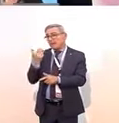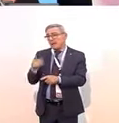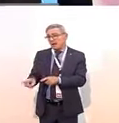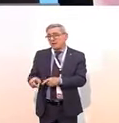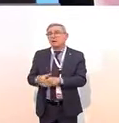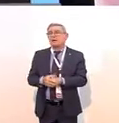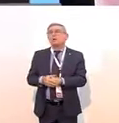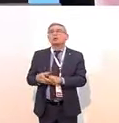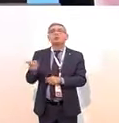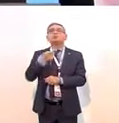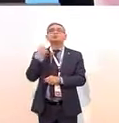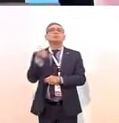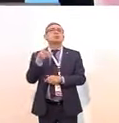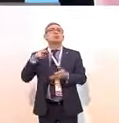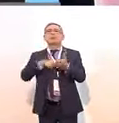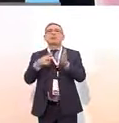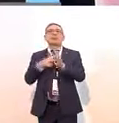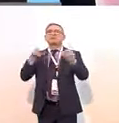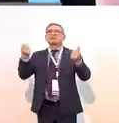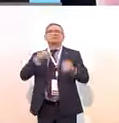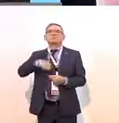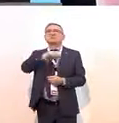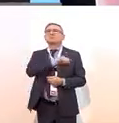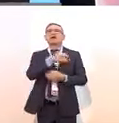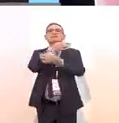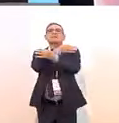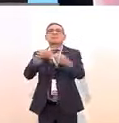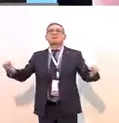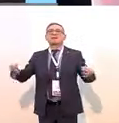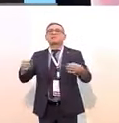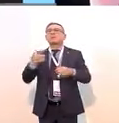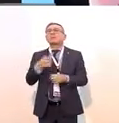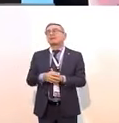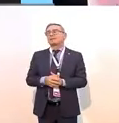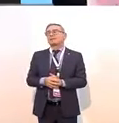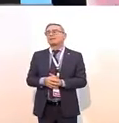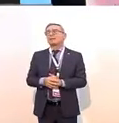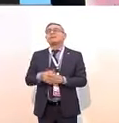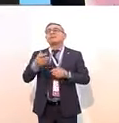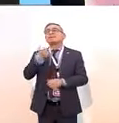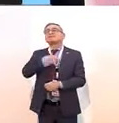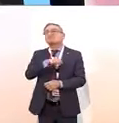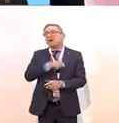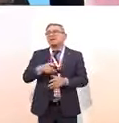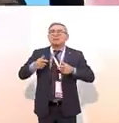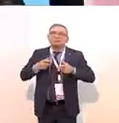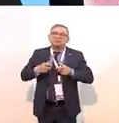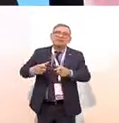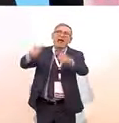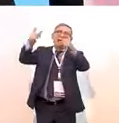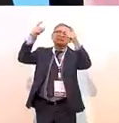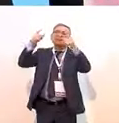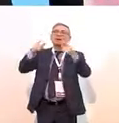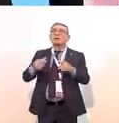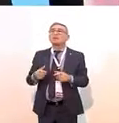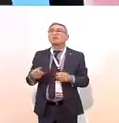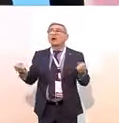a dire “non c’è problema, la Spagna è a posto, la Spagna viaggia”. Poi accade